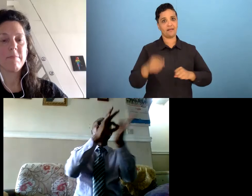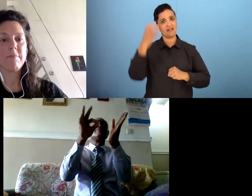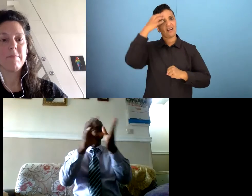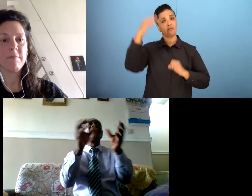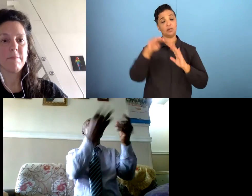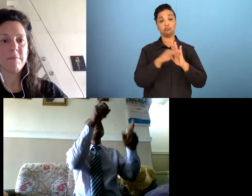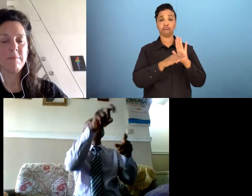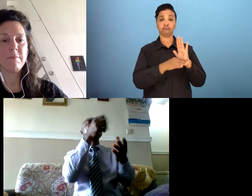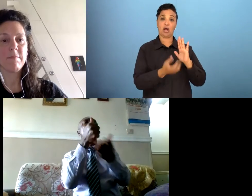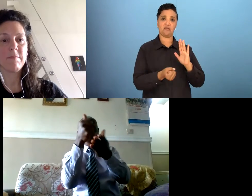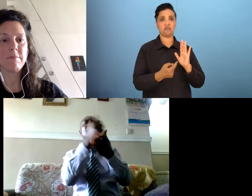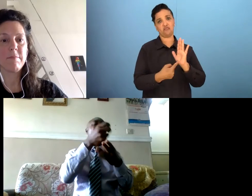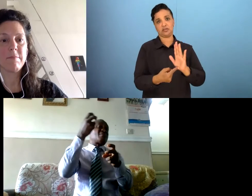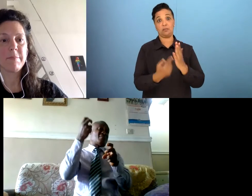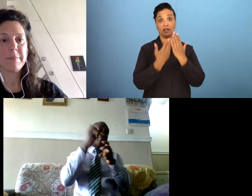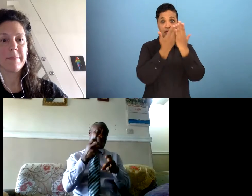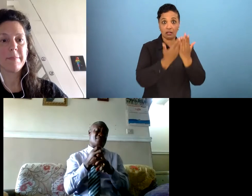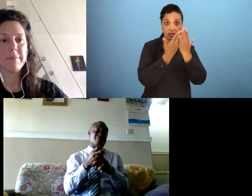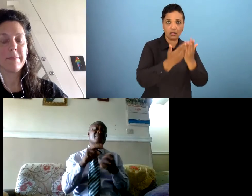de incluir a las personas con discapacidad en todos los aspectos de los planes gubernamentales, incluido